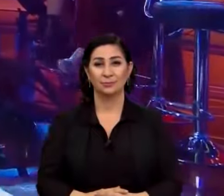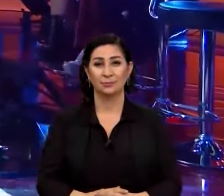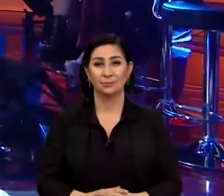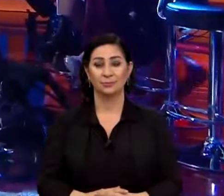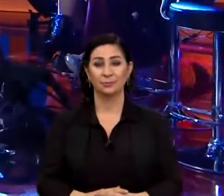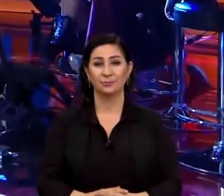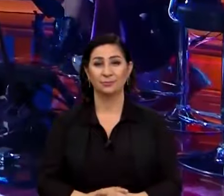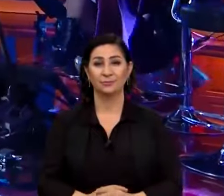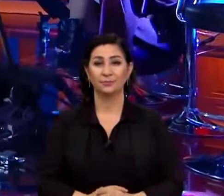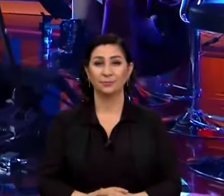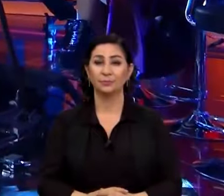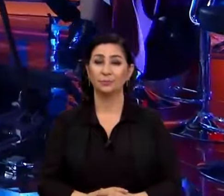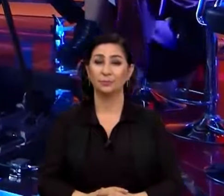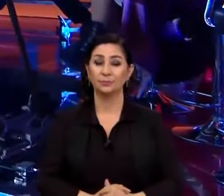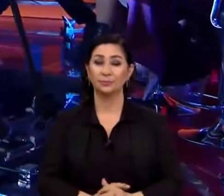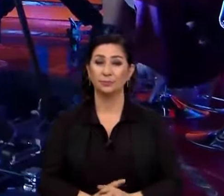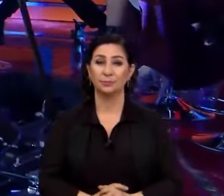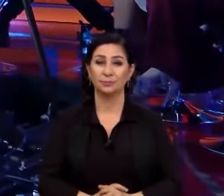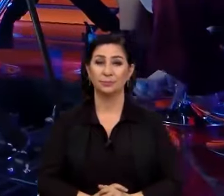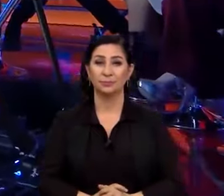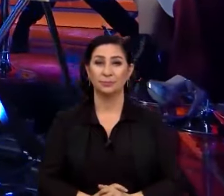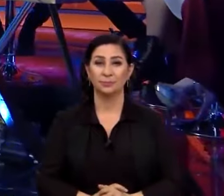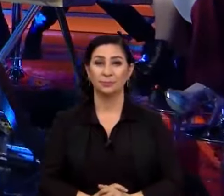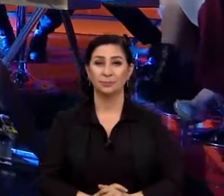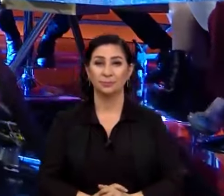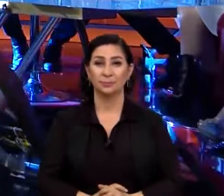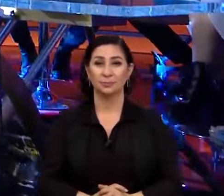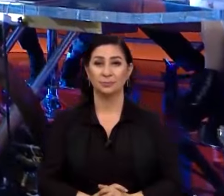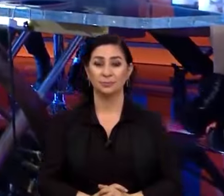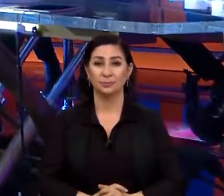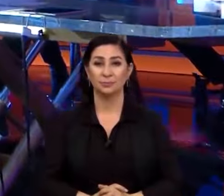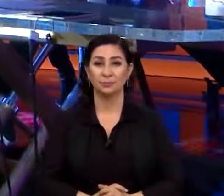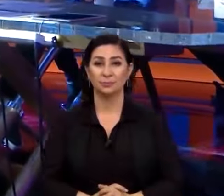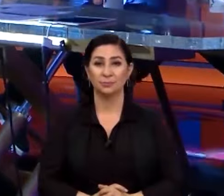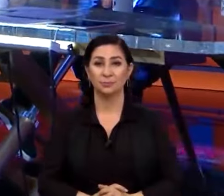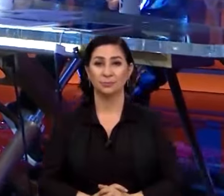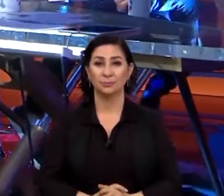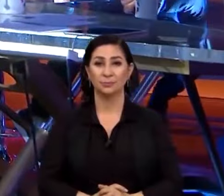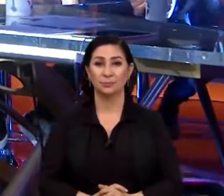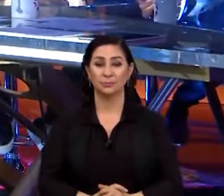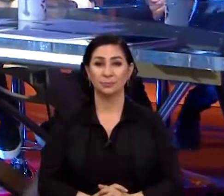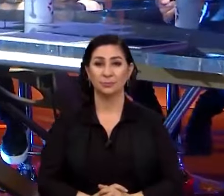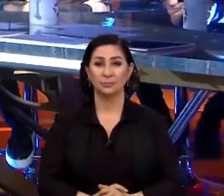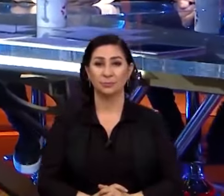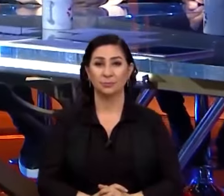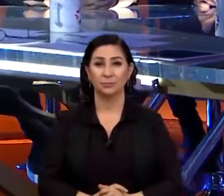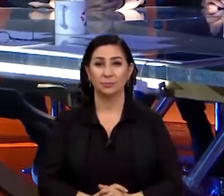ettim [Müzik]